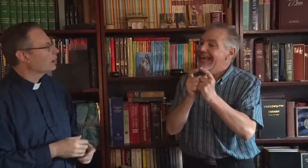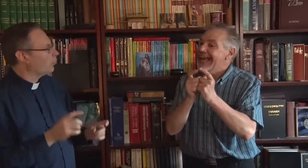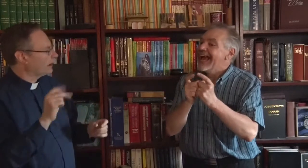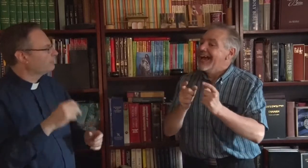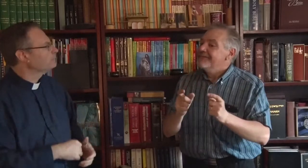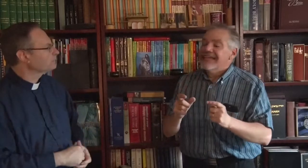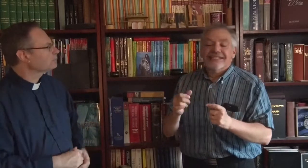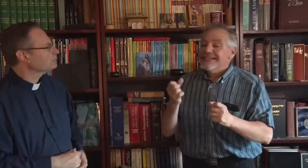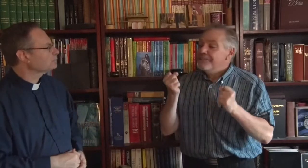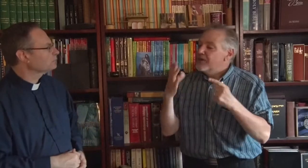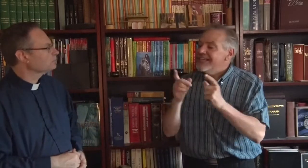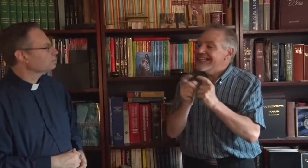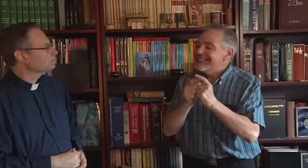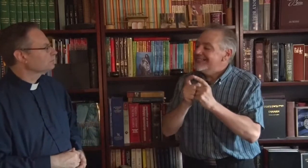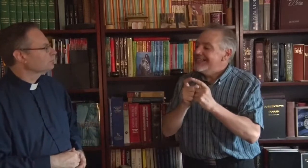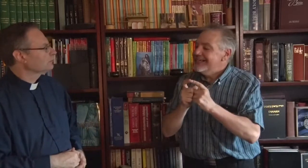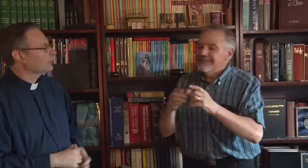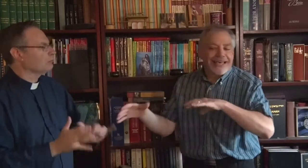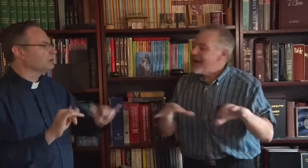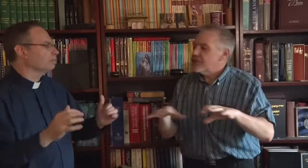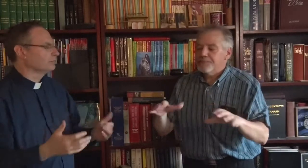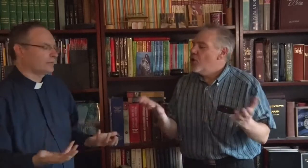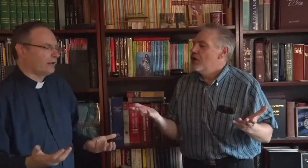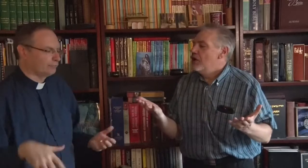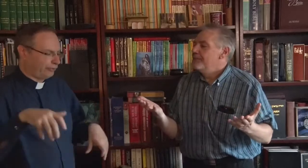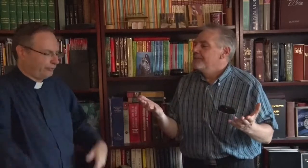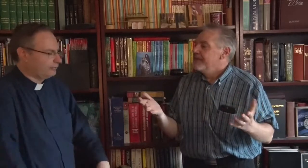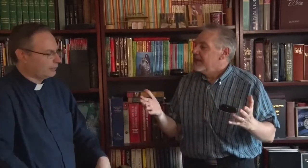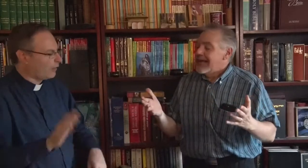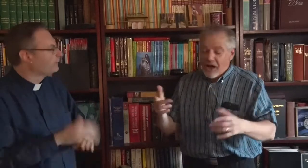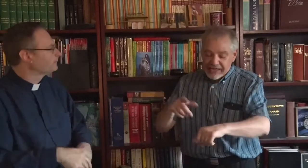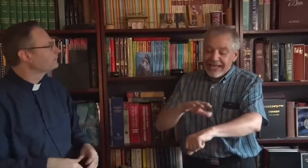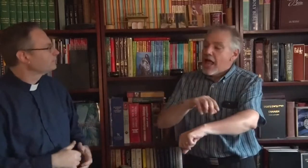pas d’électricité… ça ne marche pas! C’est mort.